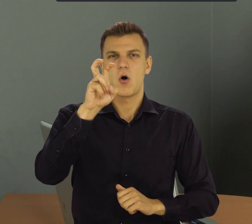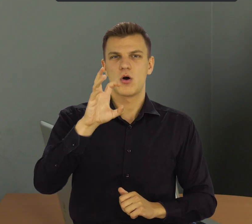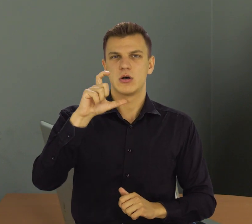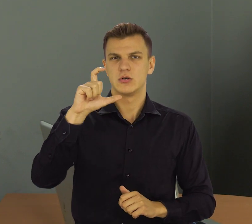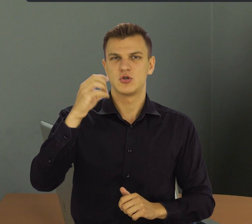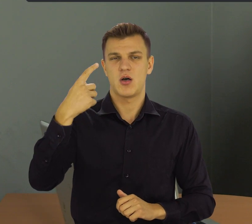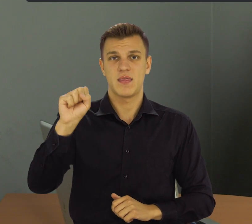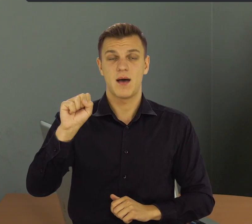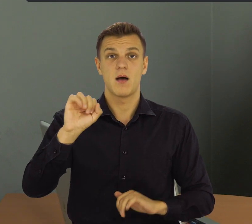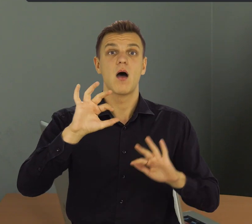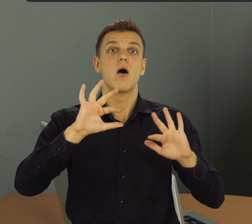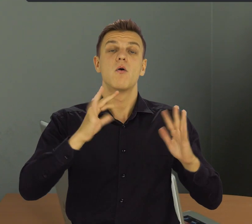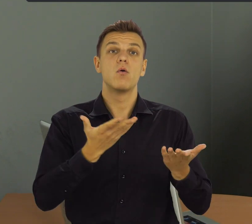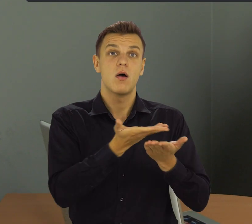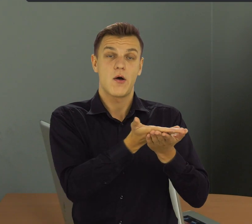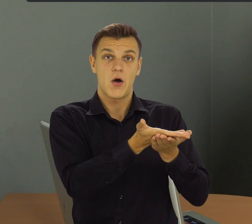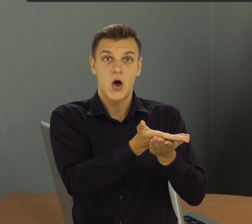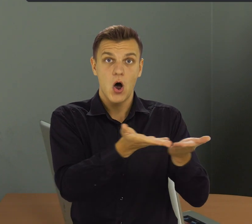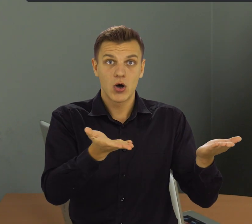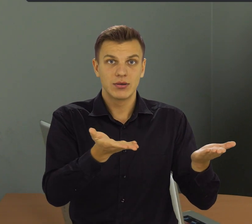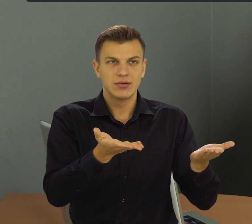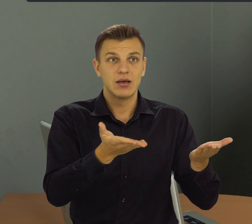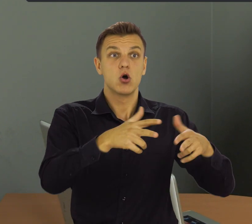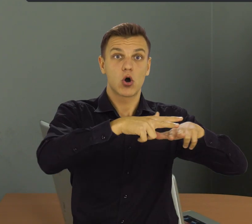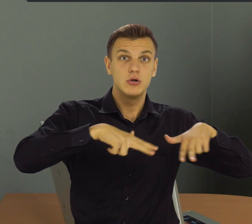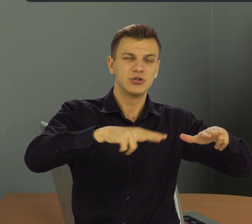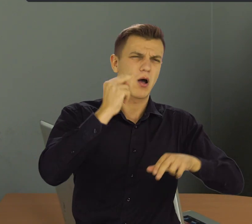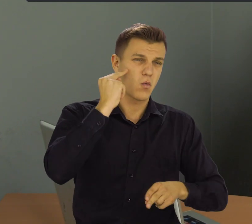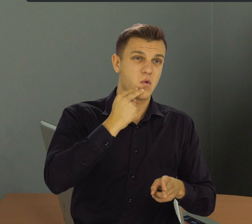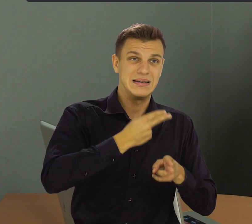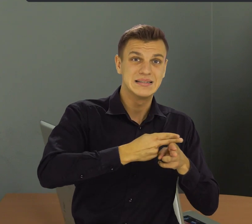OHCODA – Only Hearing Child of Deaf Adults –